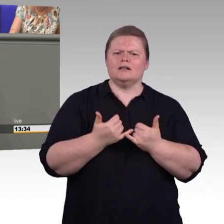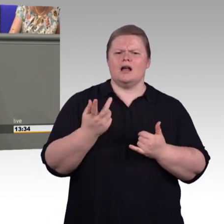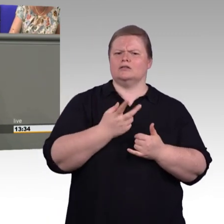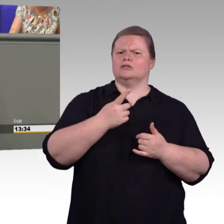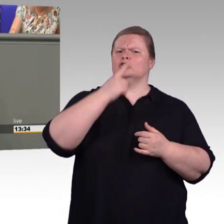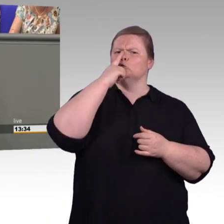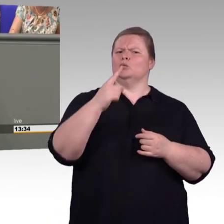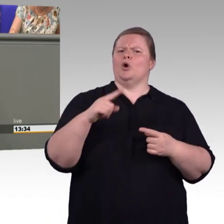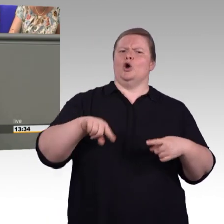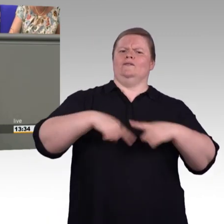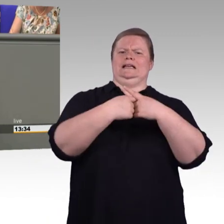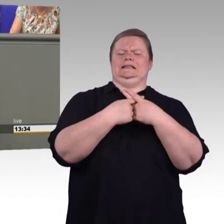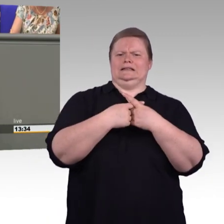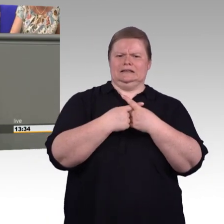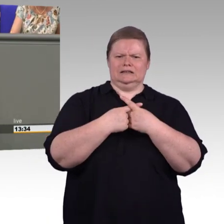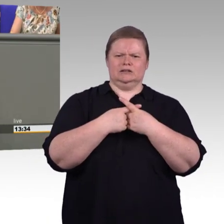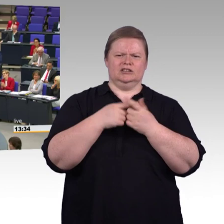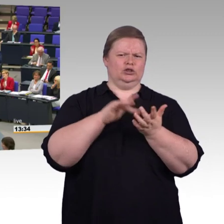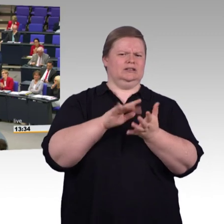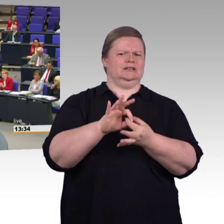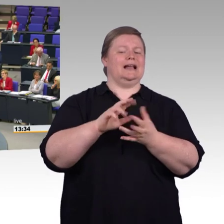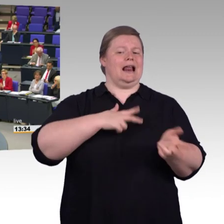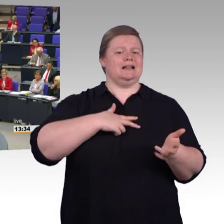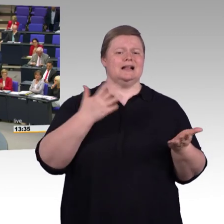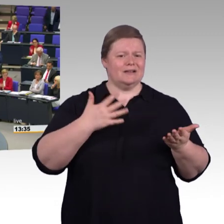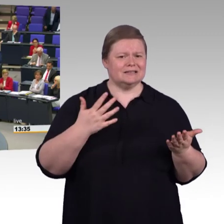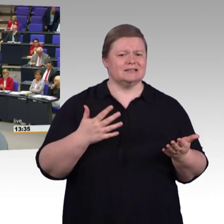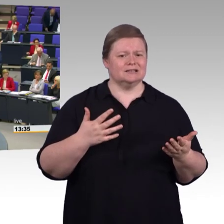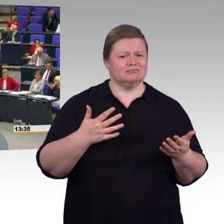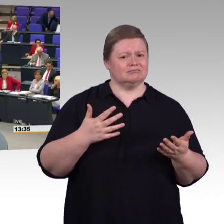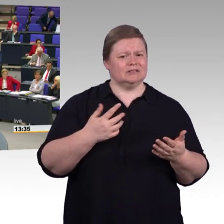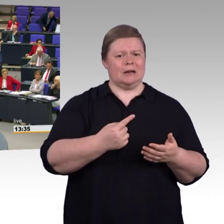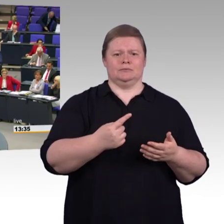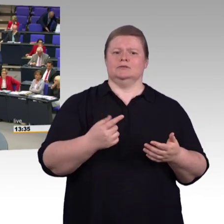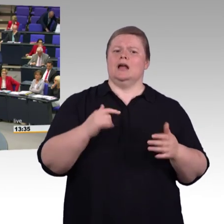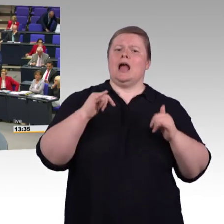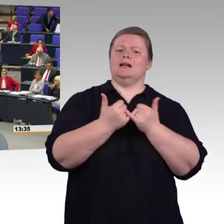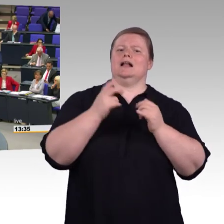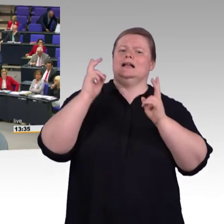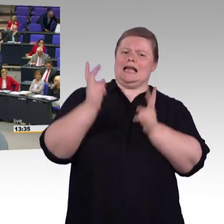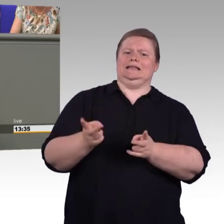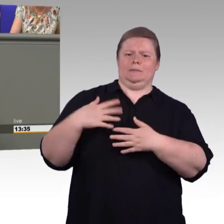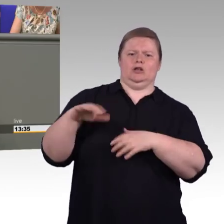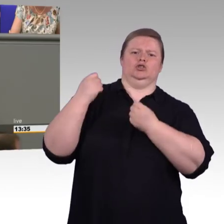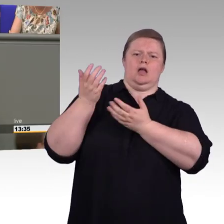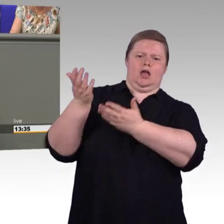Dazu müssten Sie mal wissen, was Kinderrechte sind. (Beifall) Zweitens: